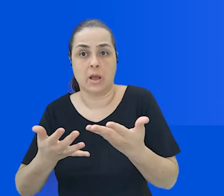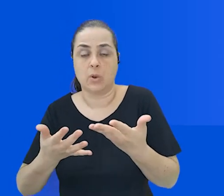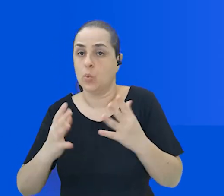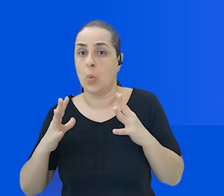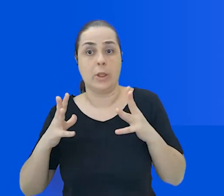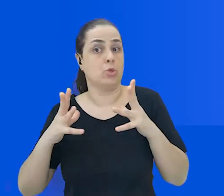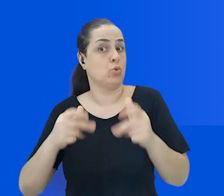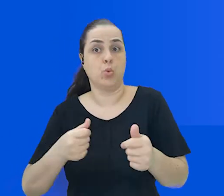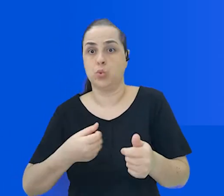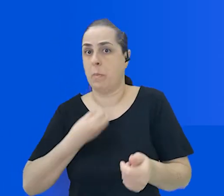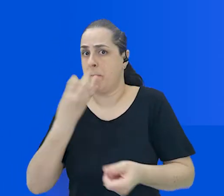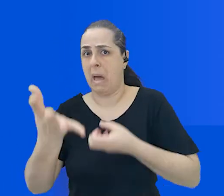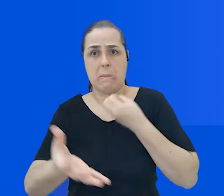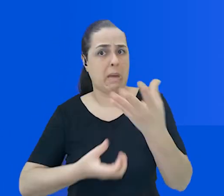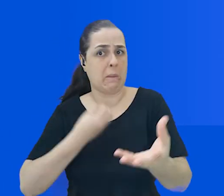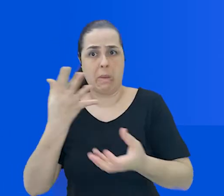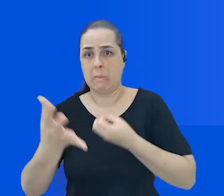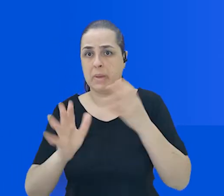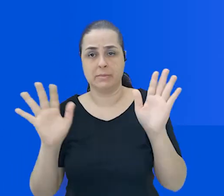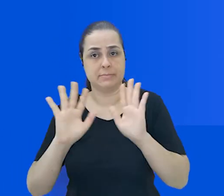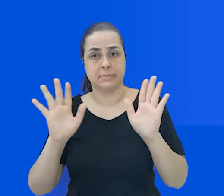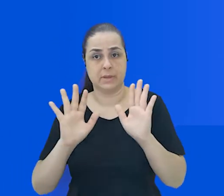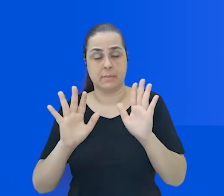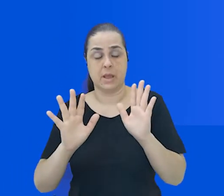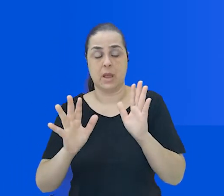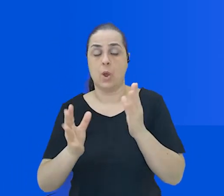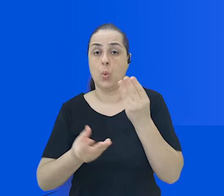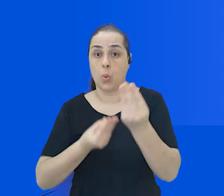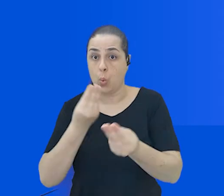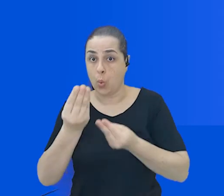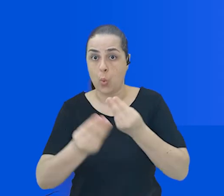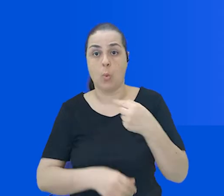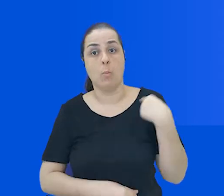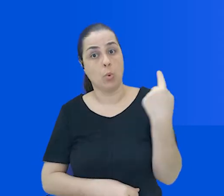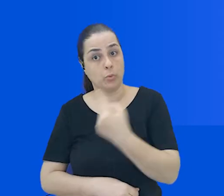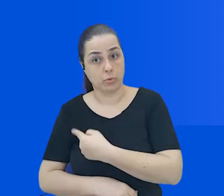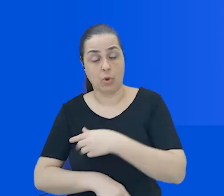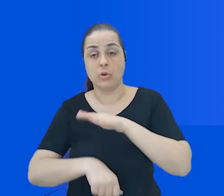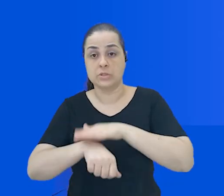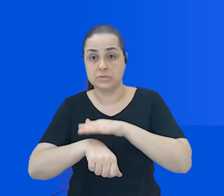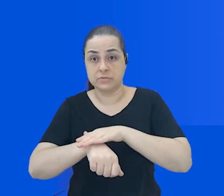Mas e como a gente traz isso pra frente de trabalho e para as relações?